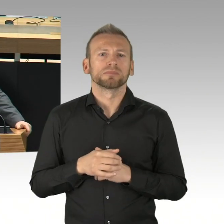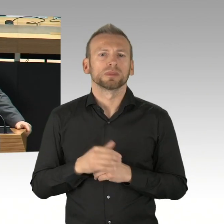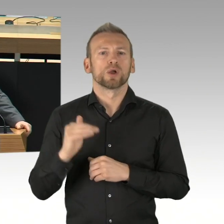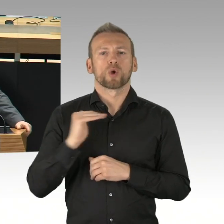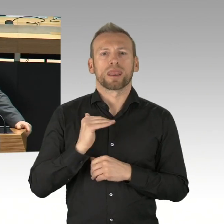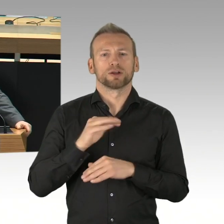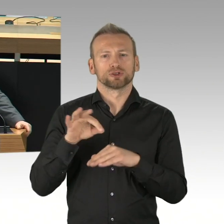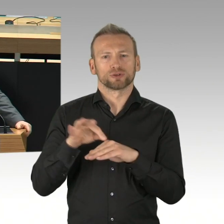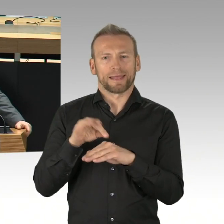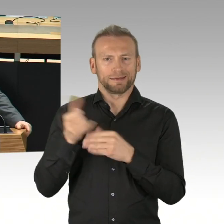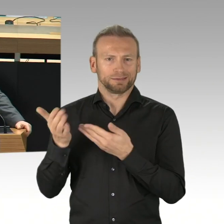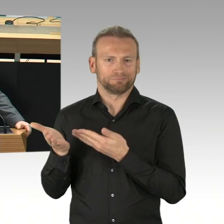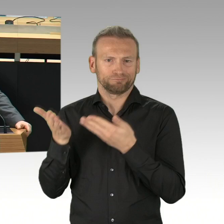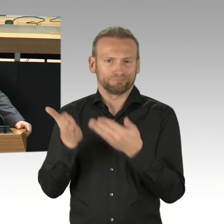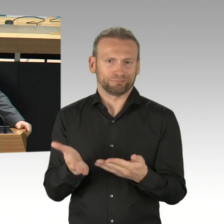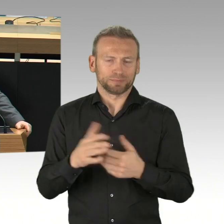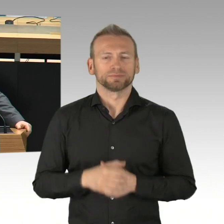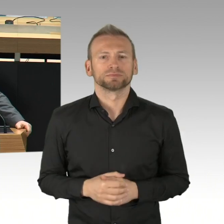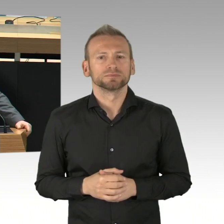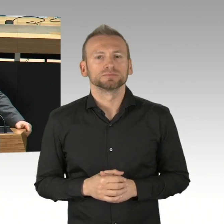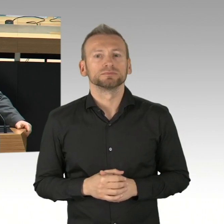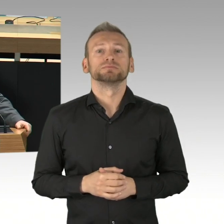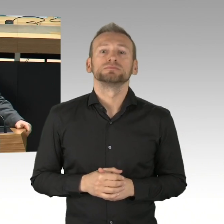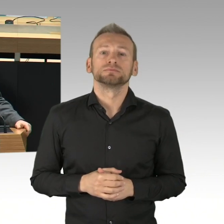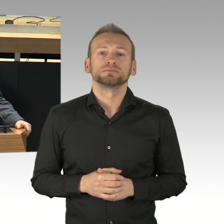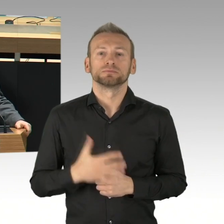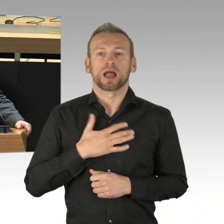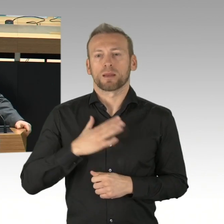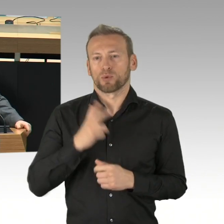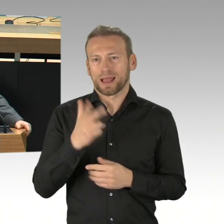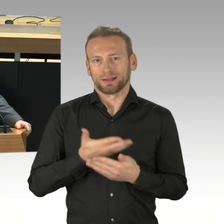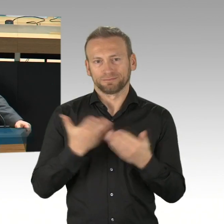Herr Kollege Wolf, ich nehme Ihre Rede zum Anlass, Ihnen im Namen der SPD-Fraktion zu sagen,